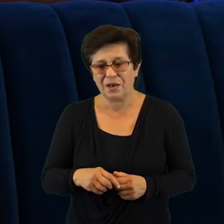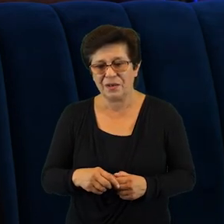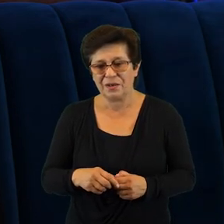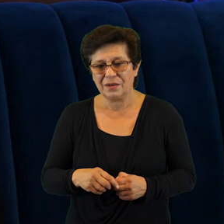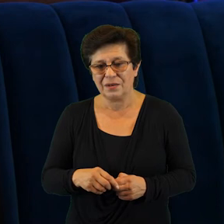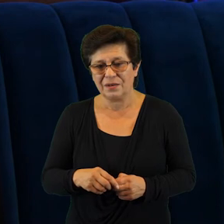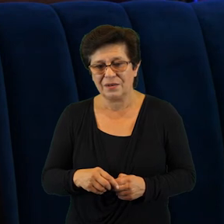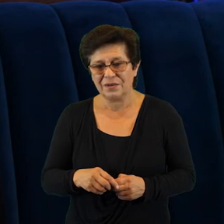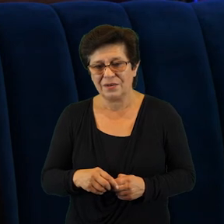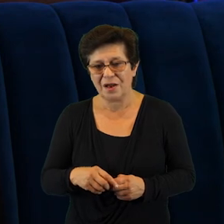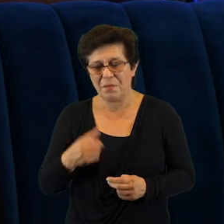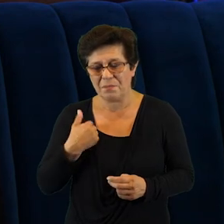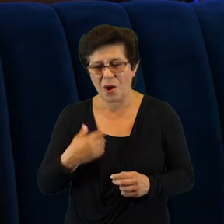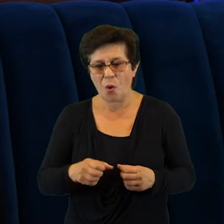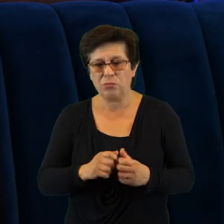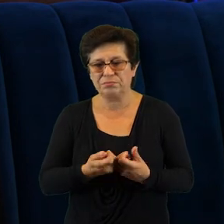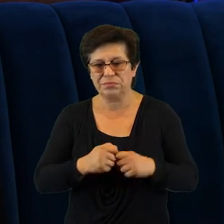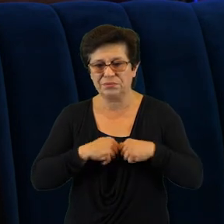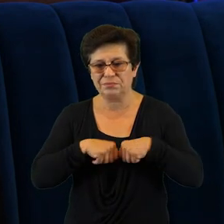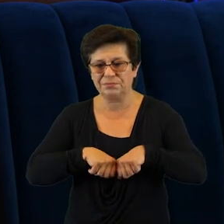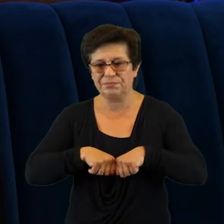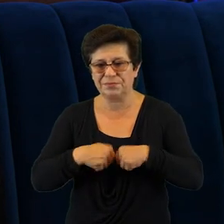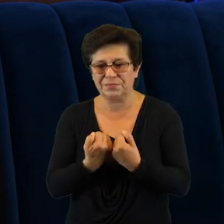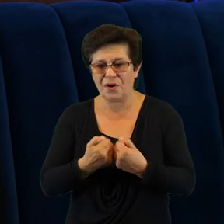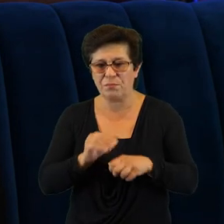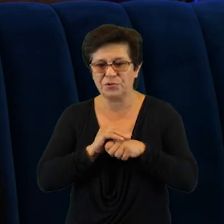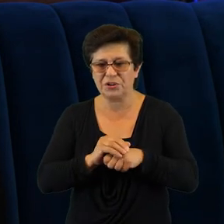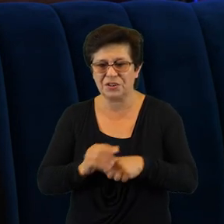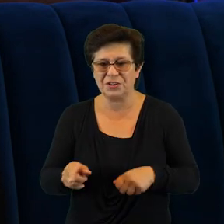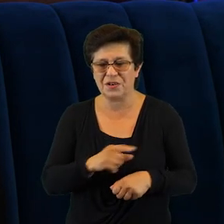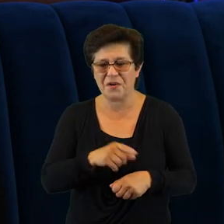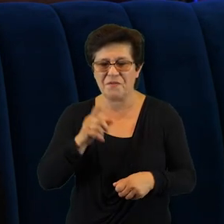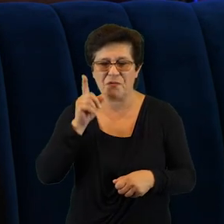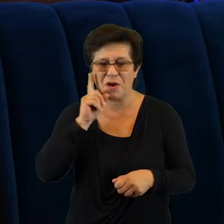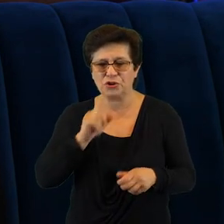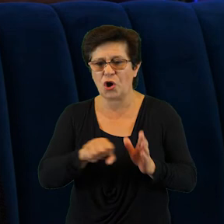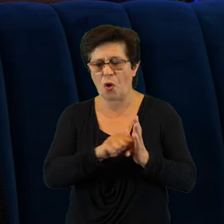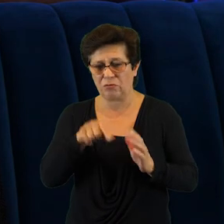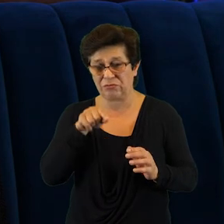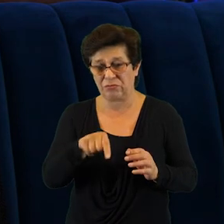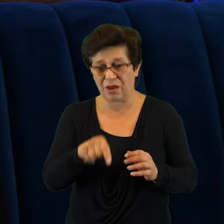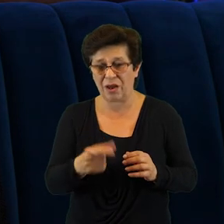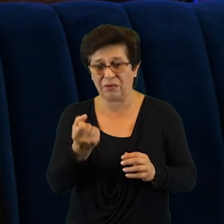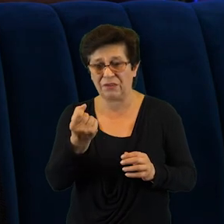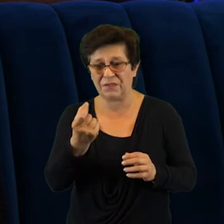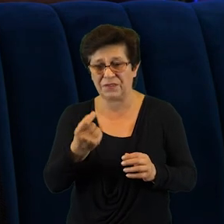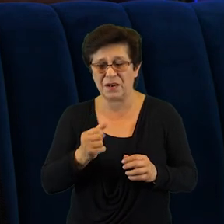a Kazimierzem Wierzyńskim, którzy właściwie od tamtej pory przez wiele lat,